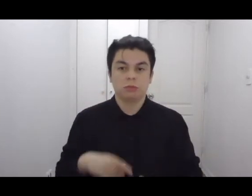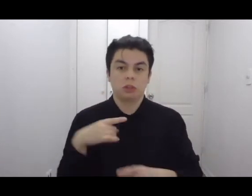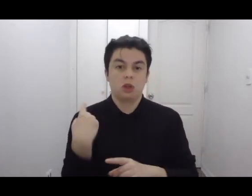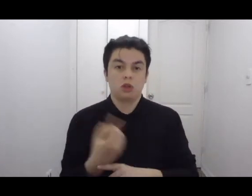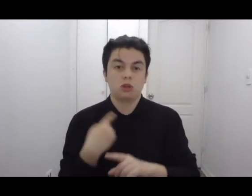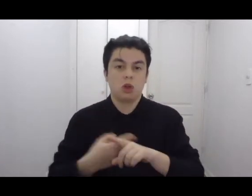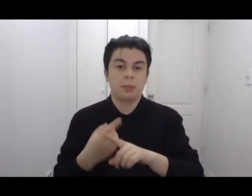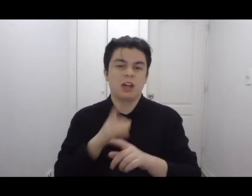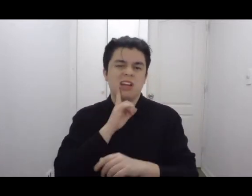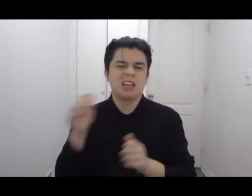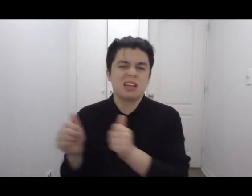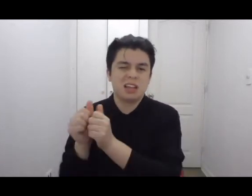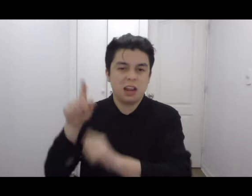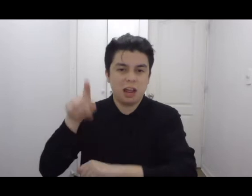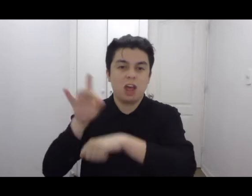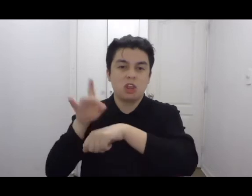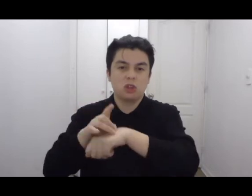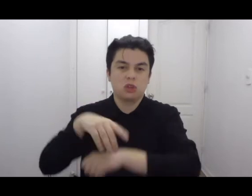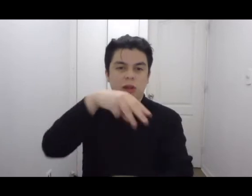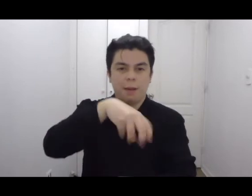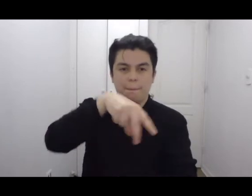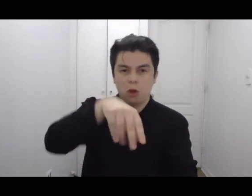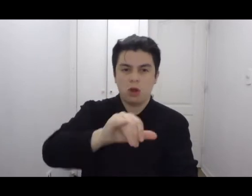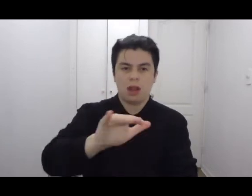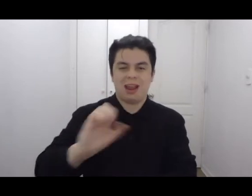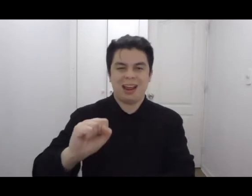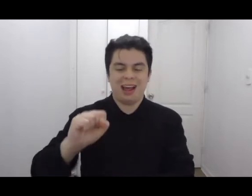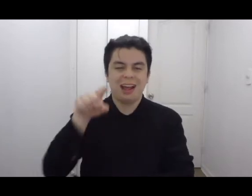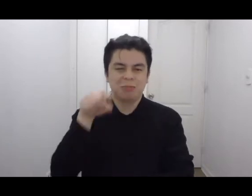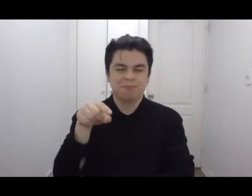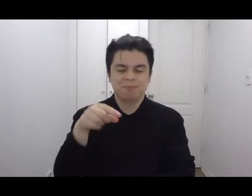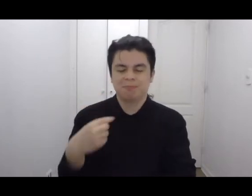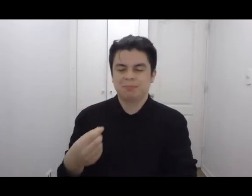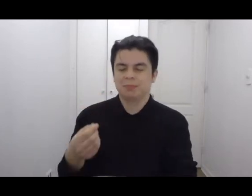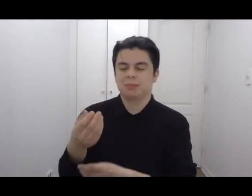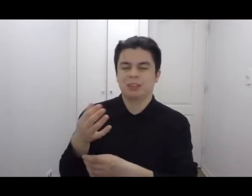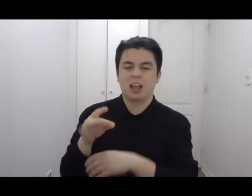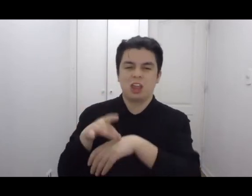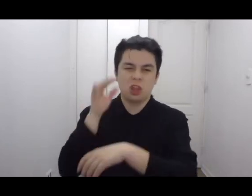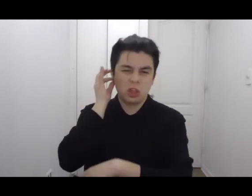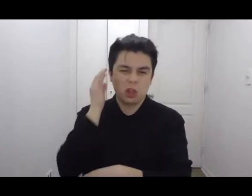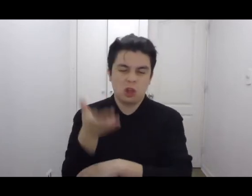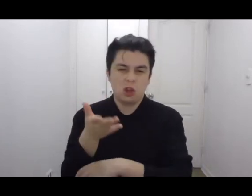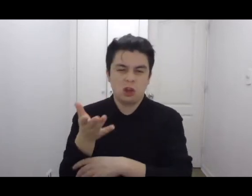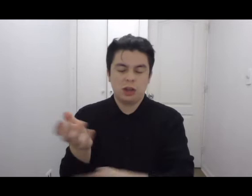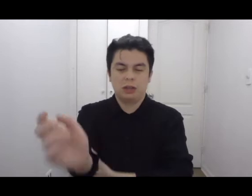entonces hay - de eso estuvimos hablando con la doctora Manrique, que está en el primer capítulo, buenísima y a ella la pueden contactar en el